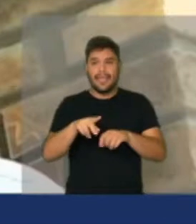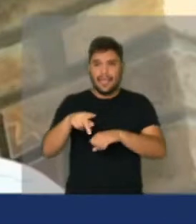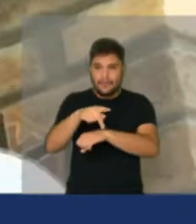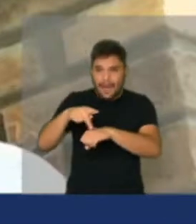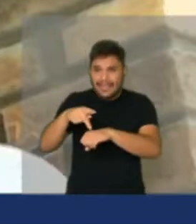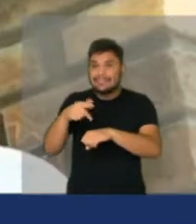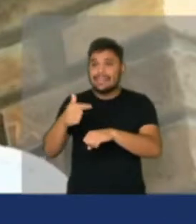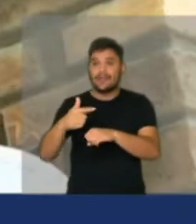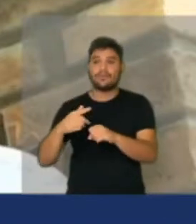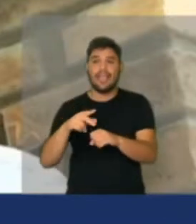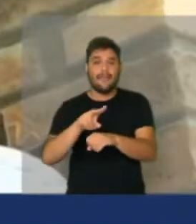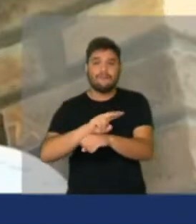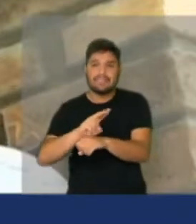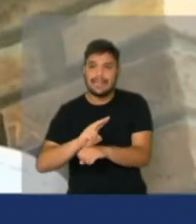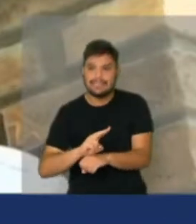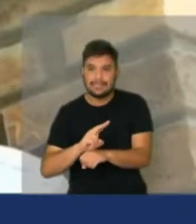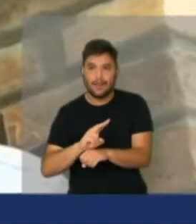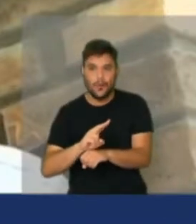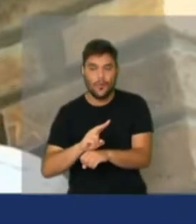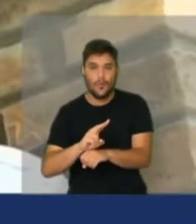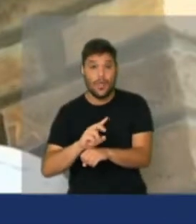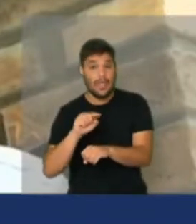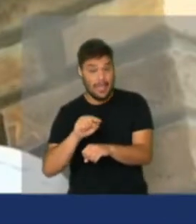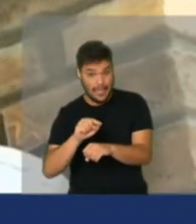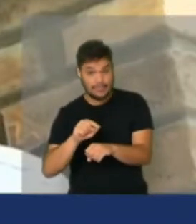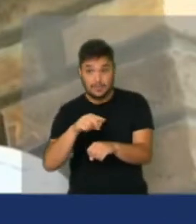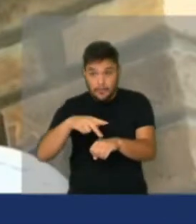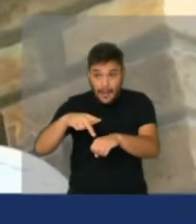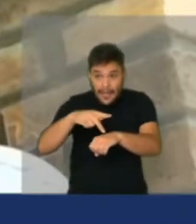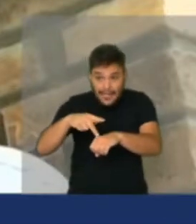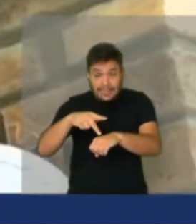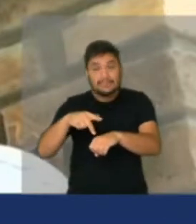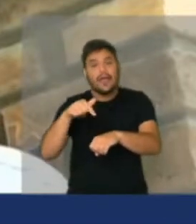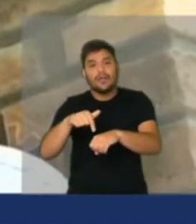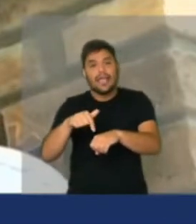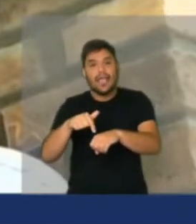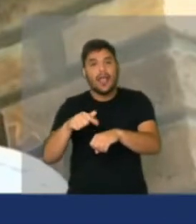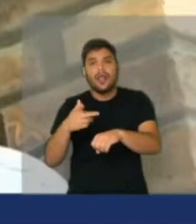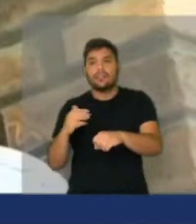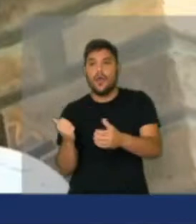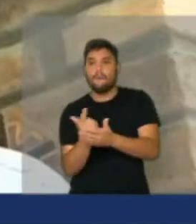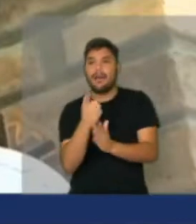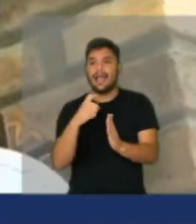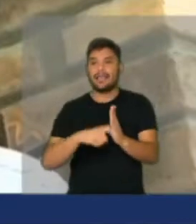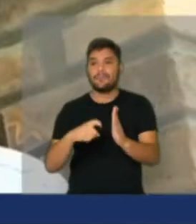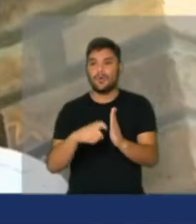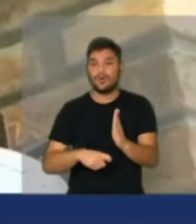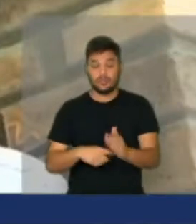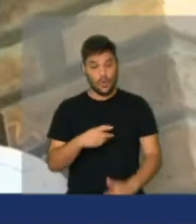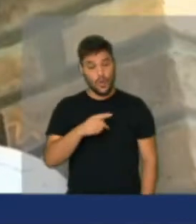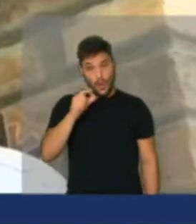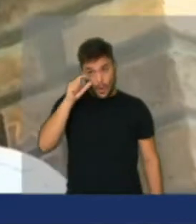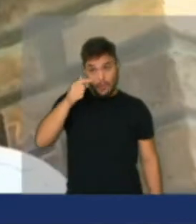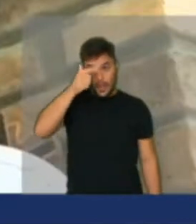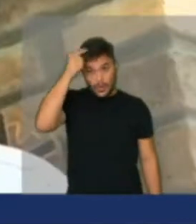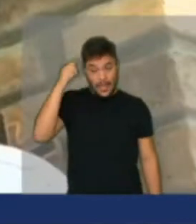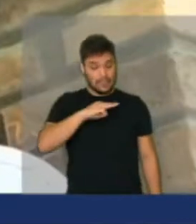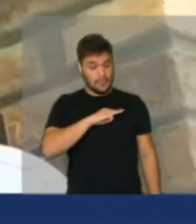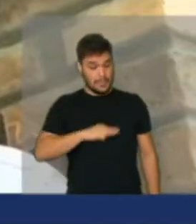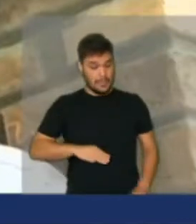ESPECIALMENTE PARA SONEGAR IMPOSTOS. ENTÃO, PAULO GUEDES, MINISTRO DA ECONOMIA DE BOLSONARO É UM INCENTIVADOR DA SONEGAÇÃO DE